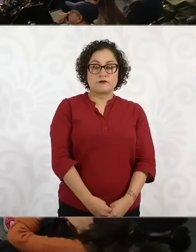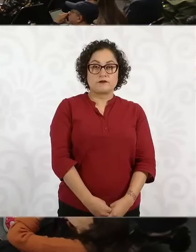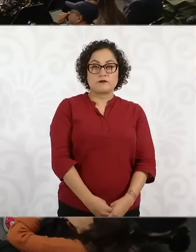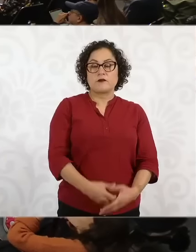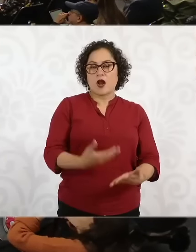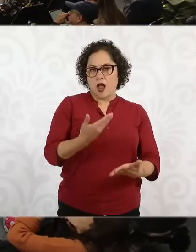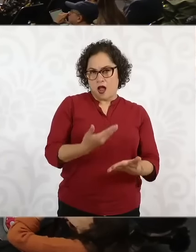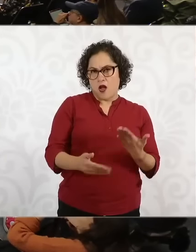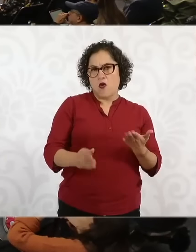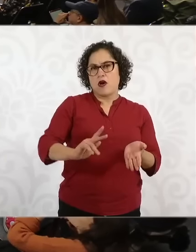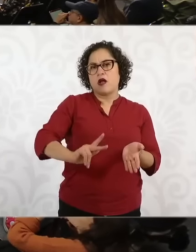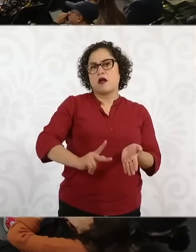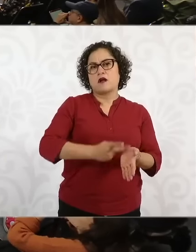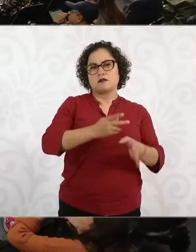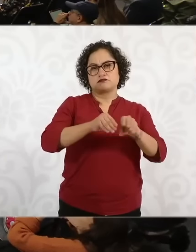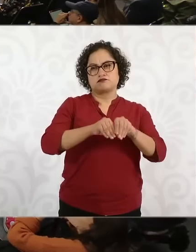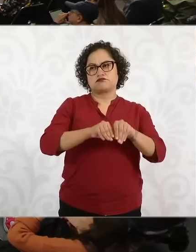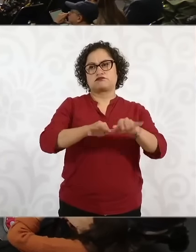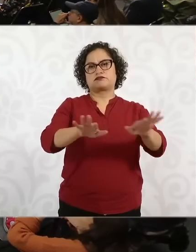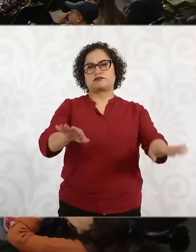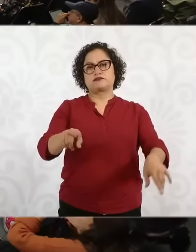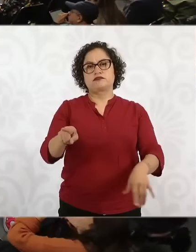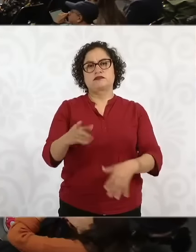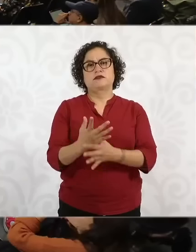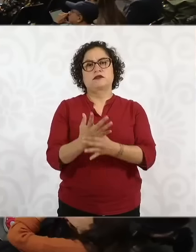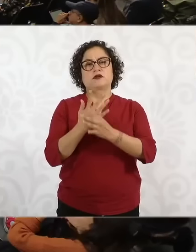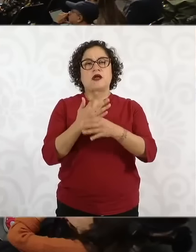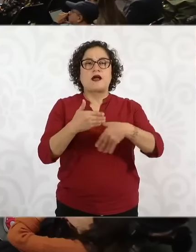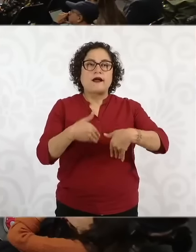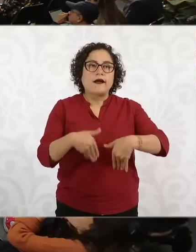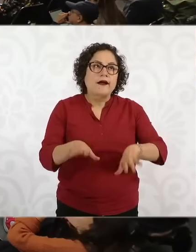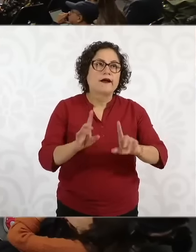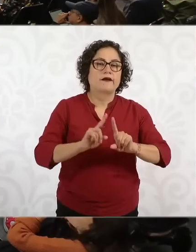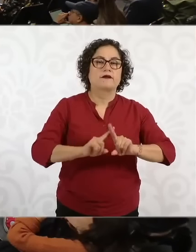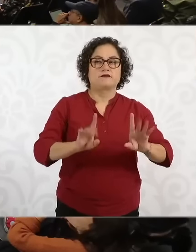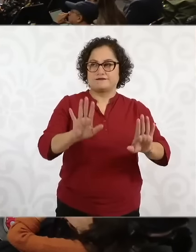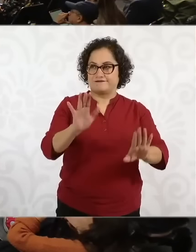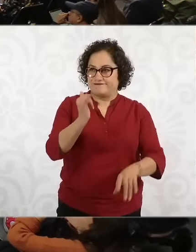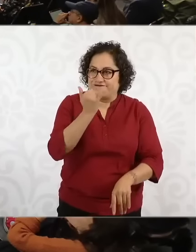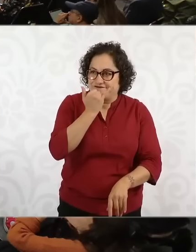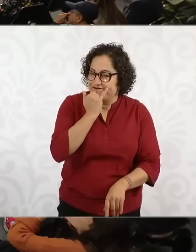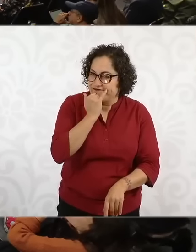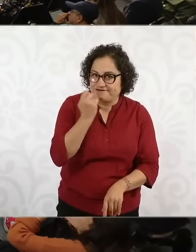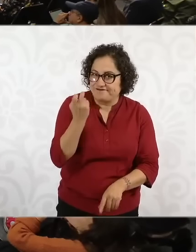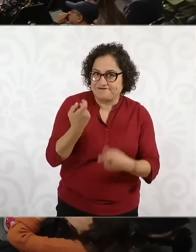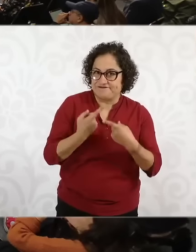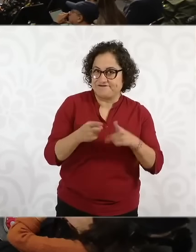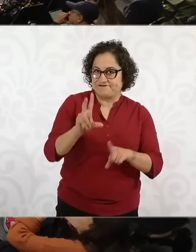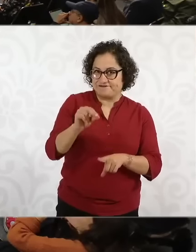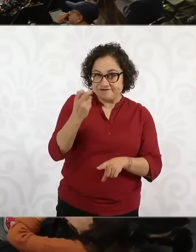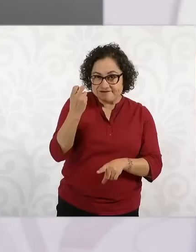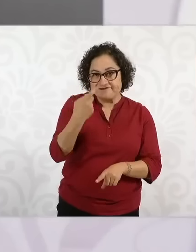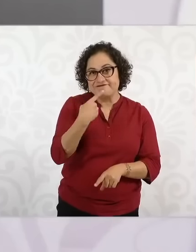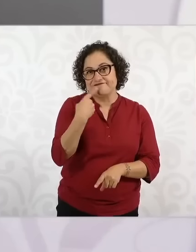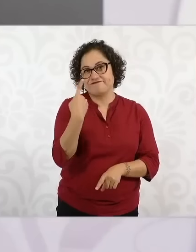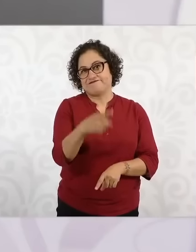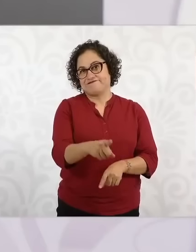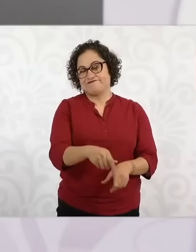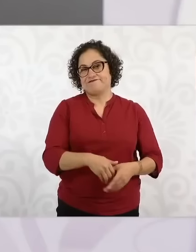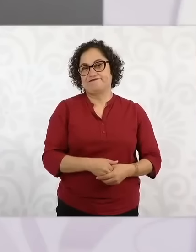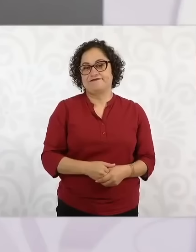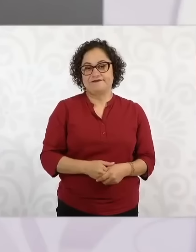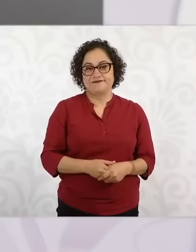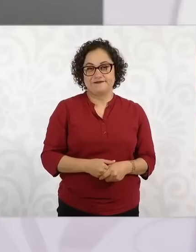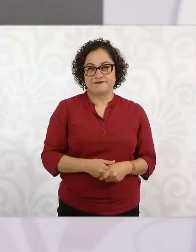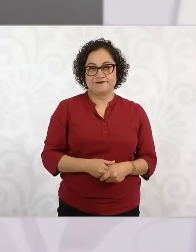diferencias, ¿no? Bueno, esto no es una diferencia, esto es una denuncia.